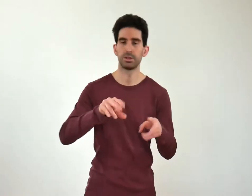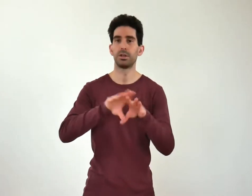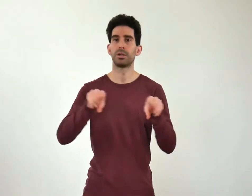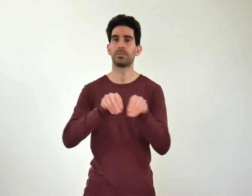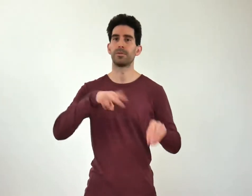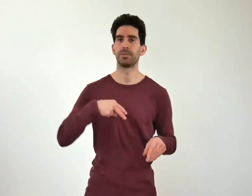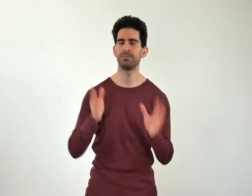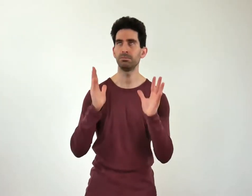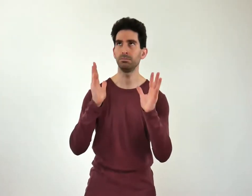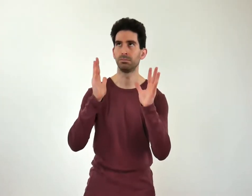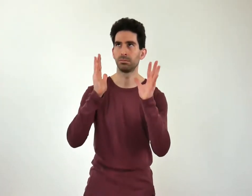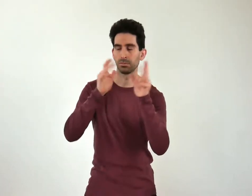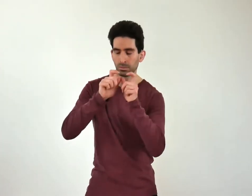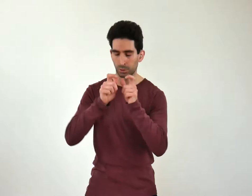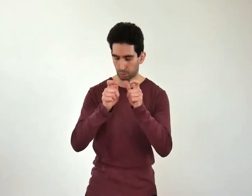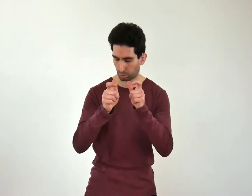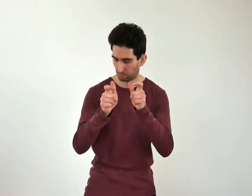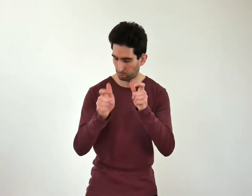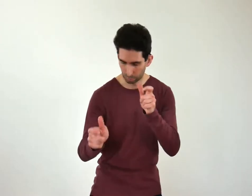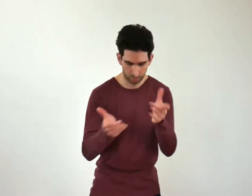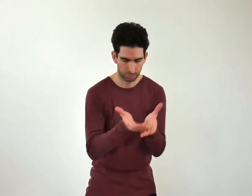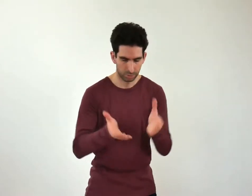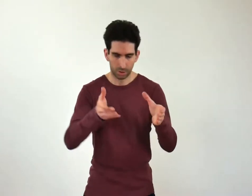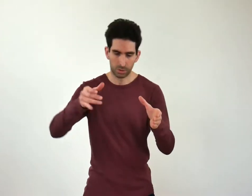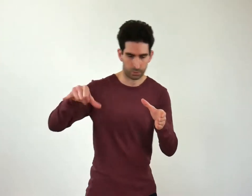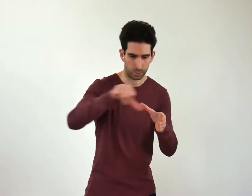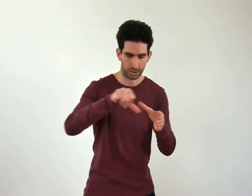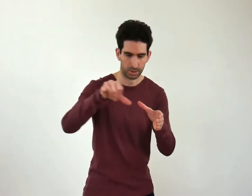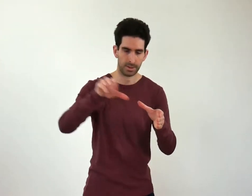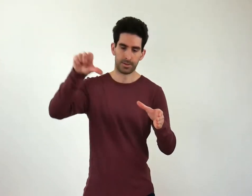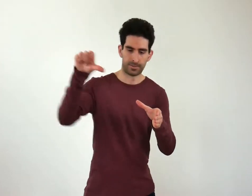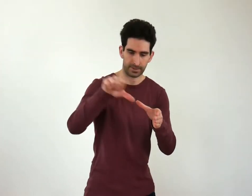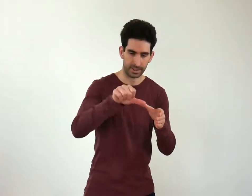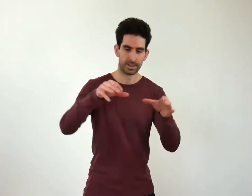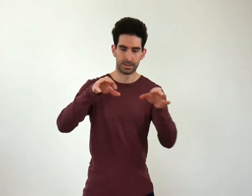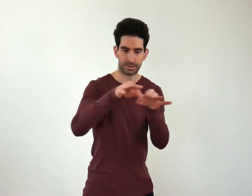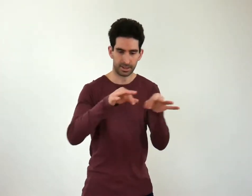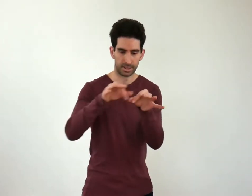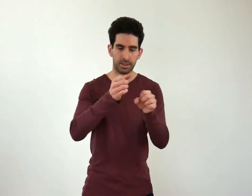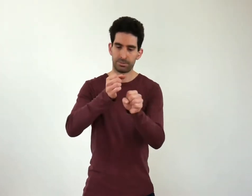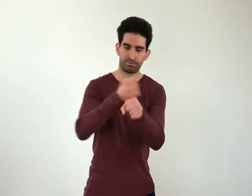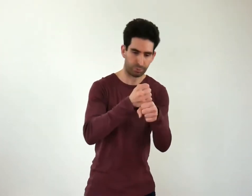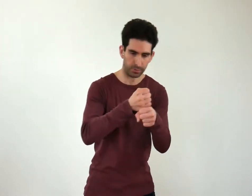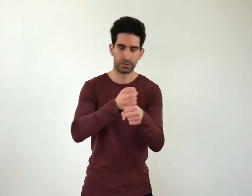Dans ma famille, l'ordre est sacrée : huile, vinaigre, sel, poivre